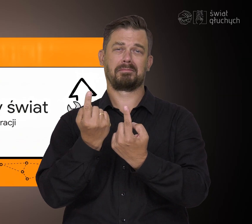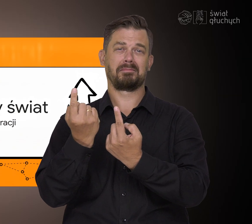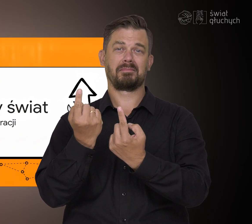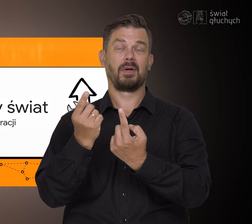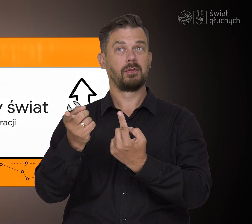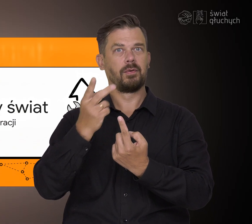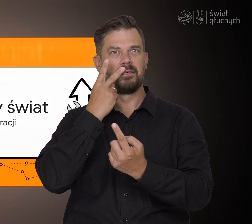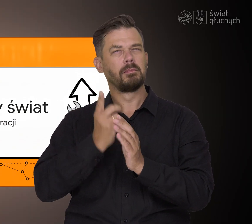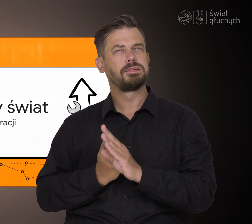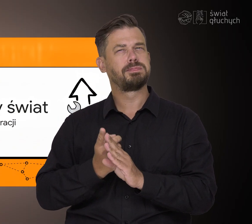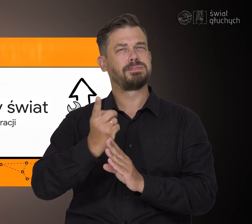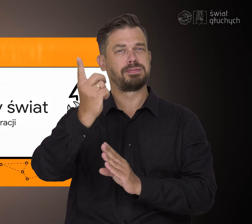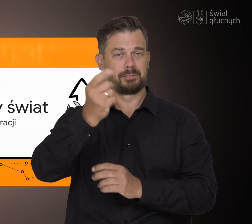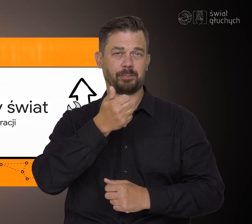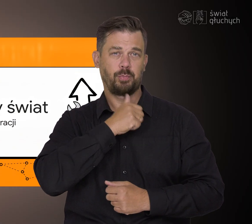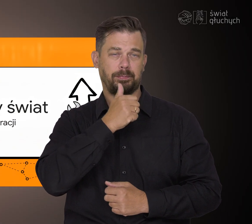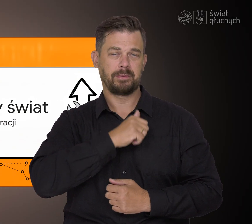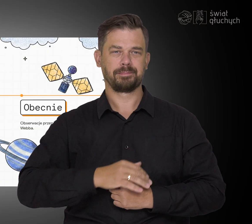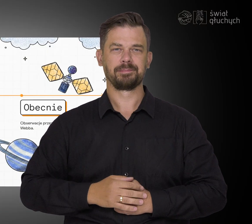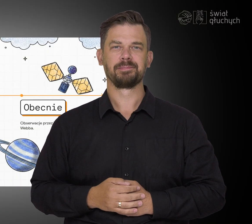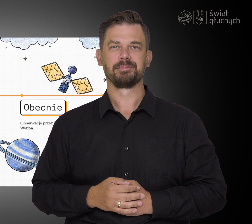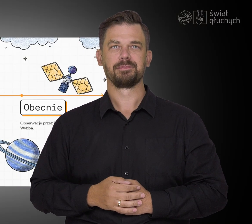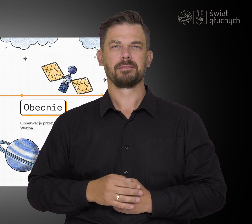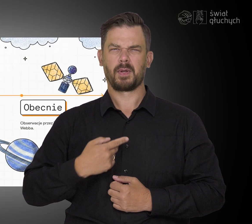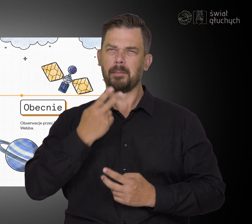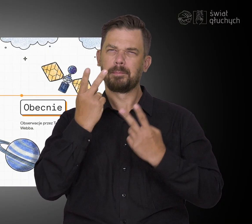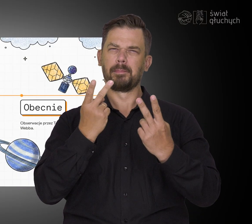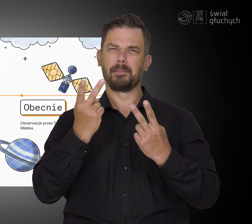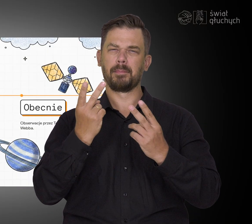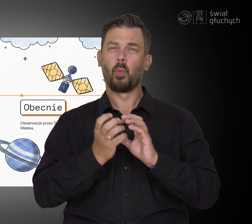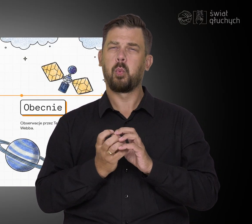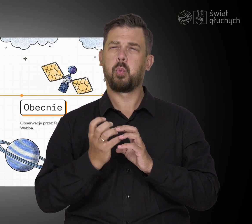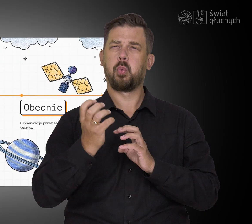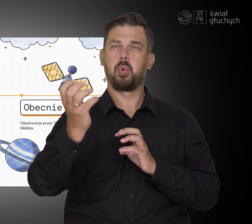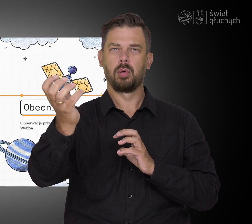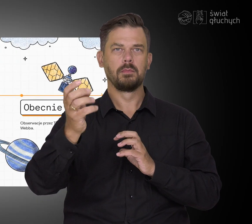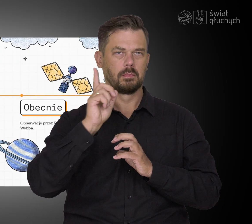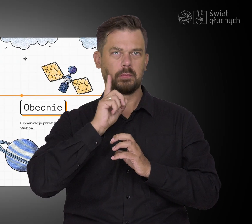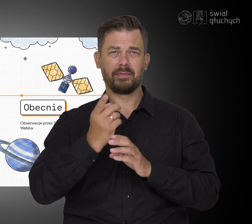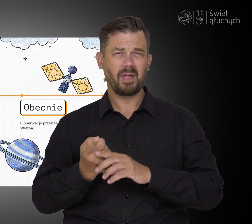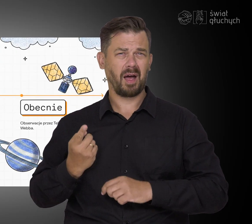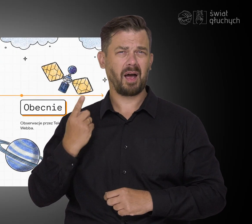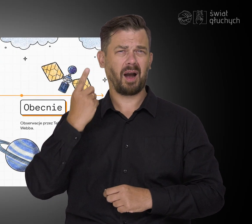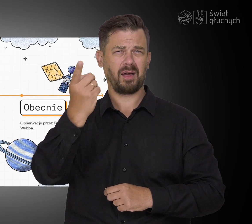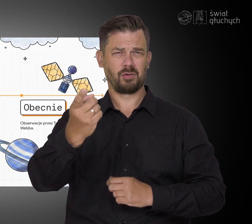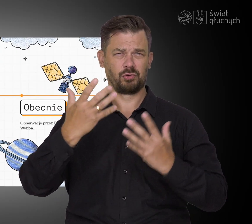czyli wielkie wyzwanie eksploracji. Poznawanie obiektu, który jest ukryty w tak absolutnych, odległych mrokach